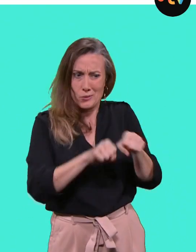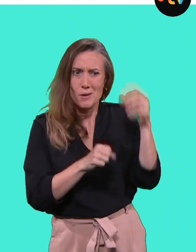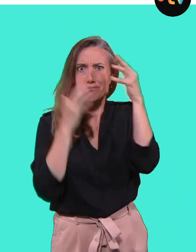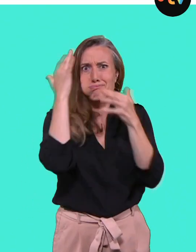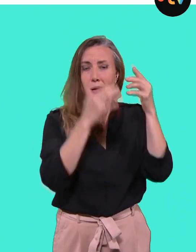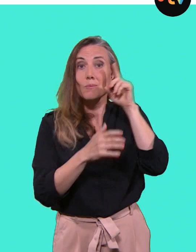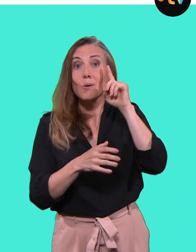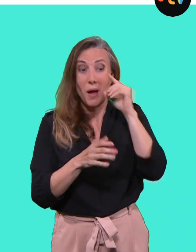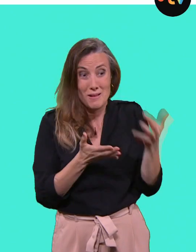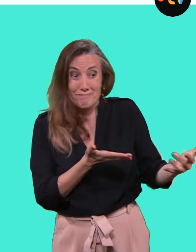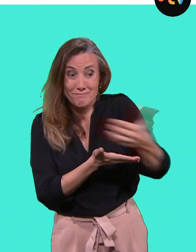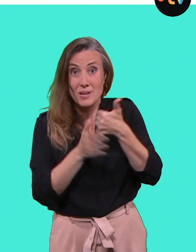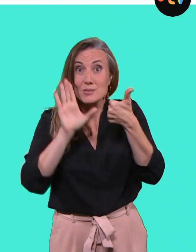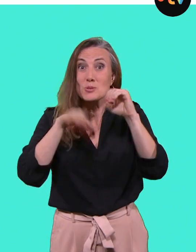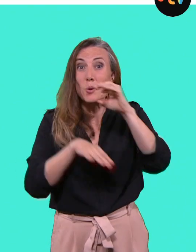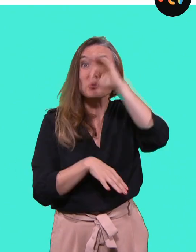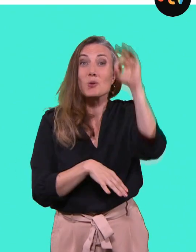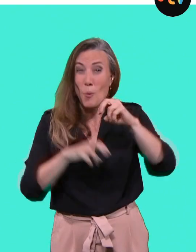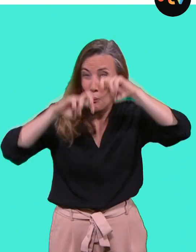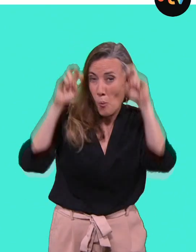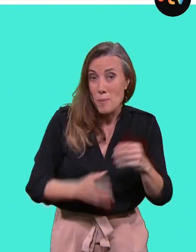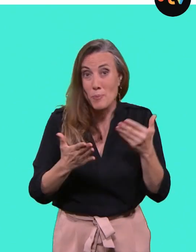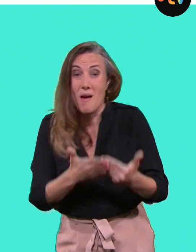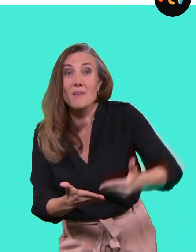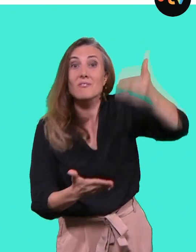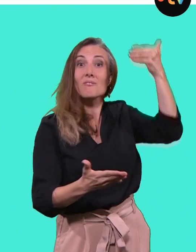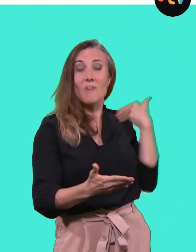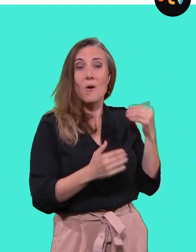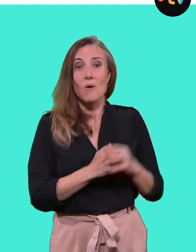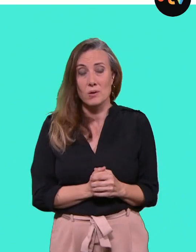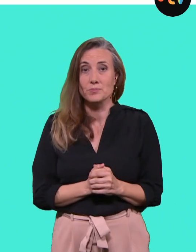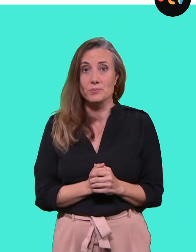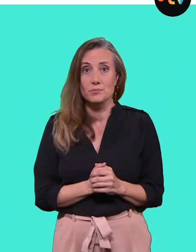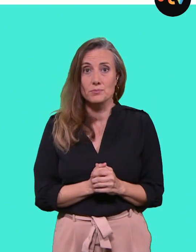Les producteurs craignent de récolter 60 % de noix en moins cette année.